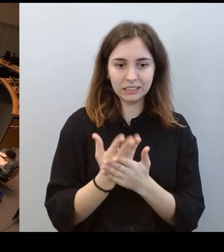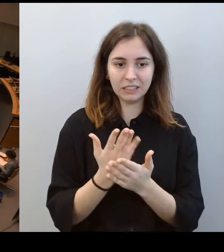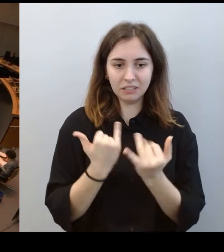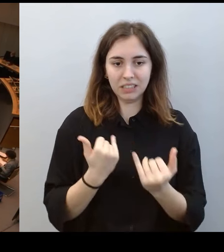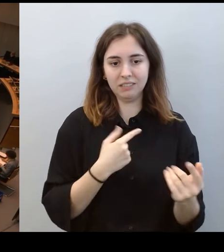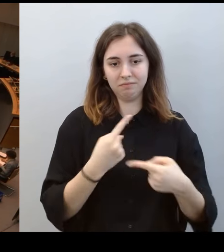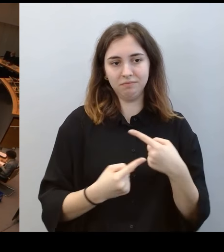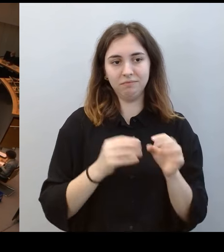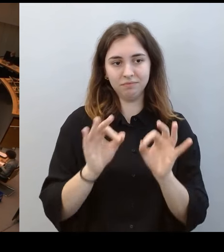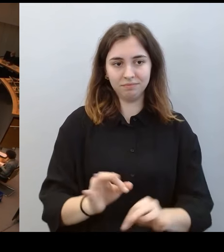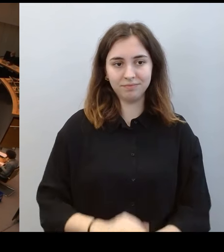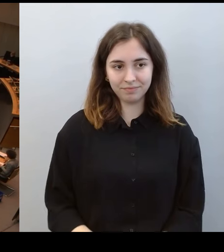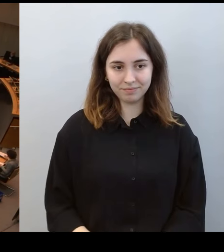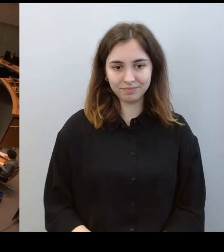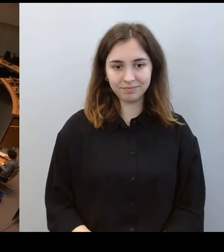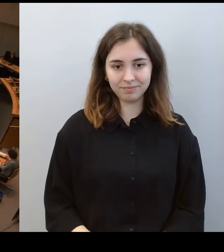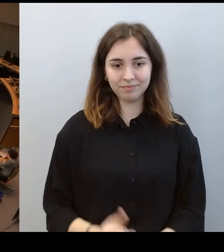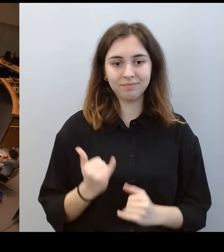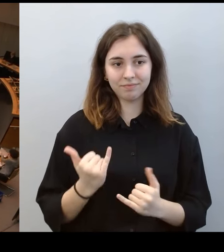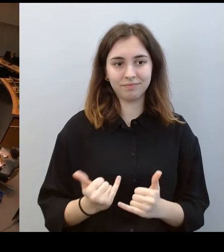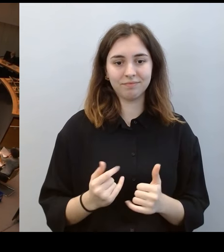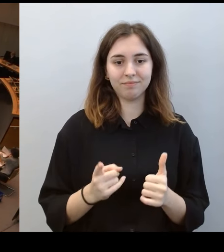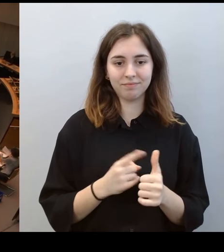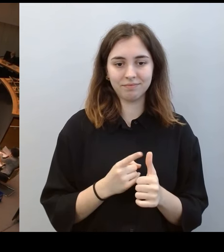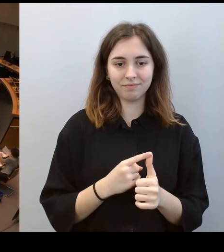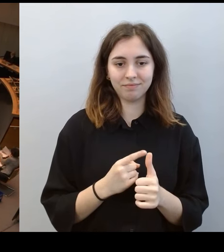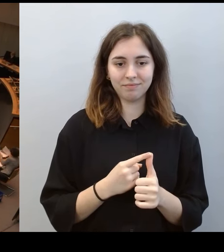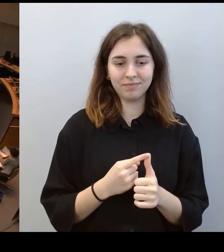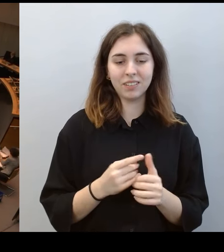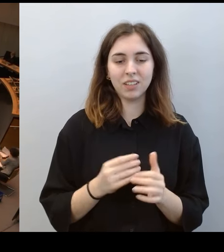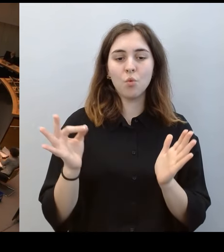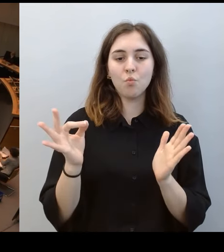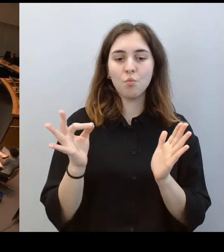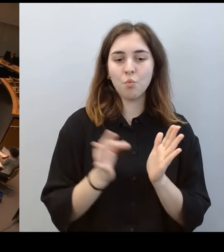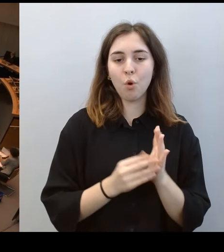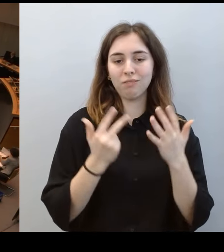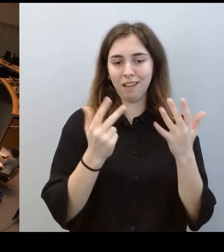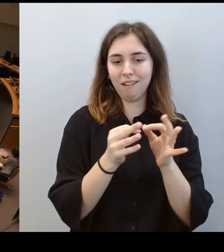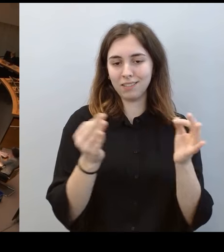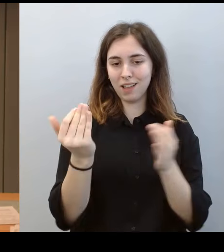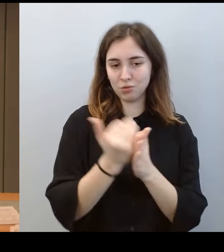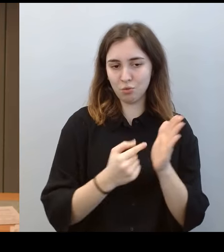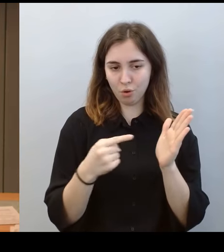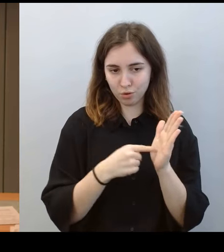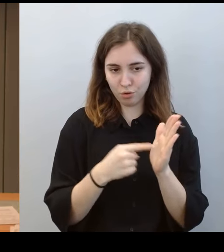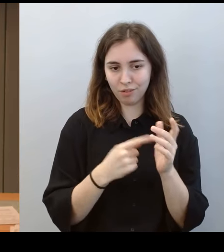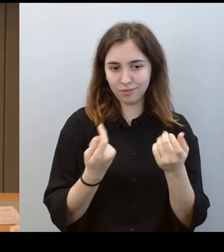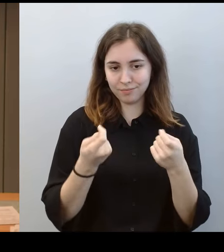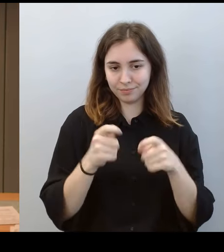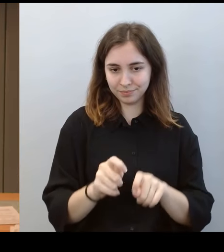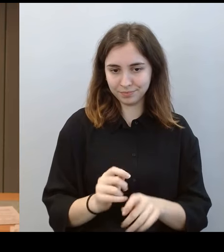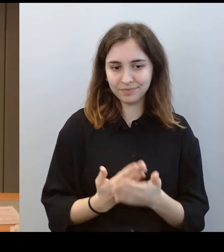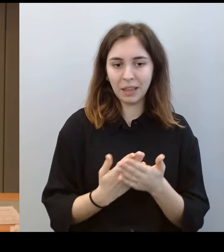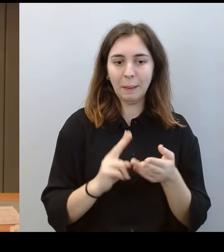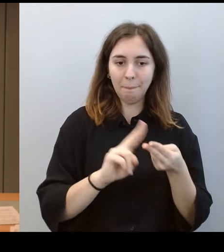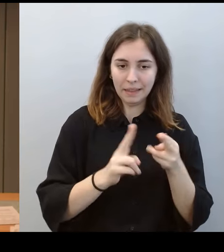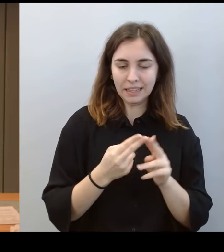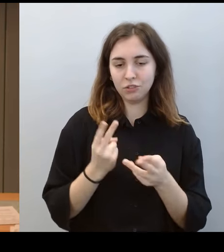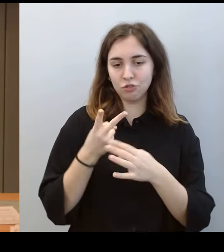Die Ergebnisse zur Wahl zum Punkt acht der Tagesordnung. Wahl eines Mitglieds und eines stellvertretenden Mitglieds des Kuratoriums der Berliner Landeszentrale für